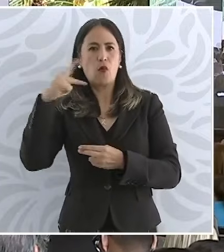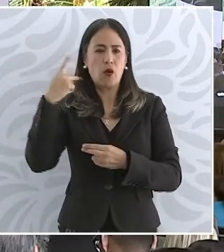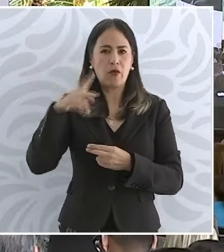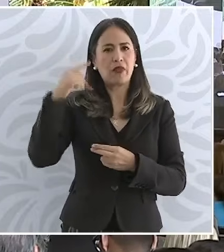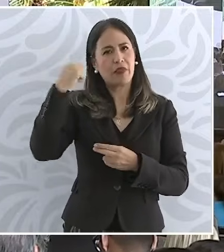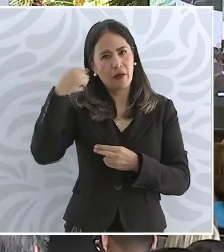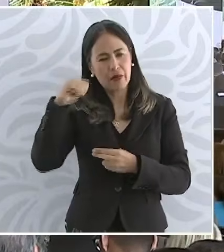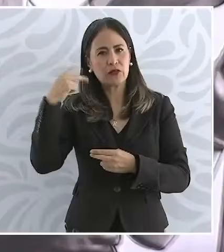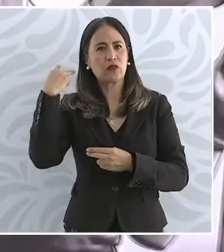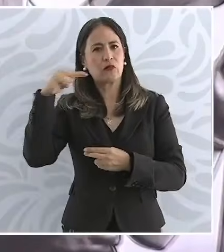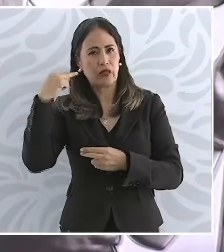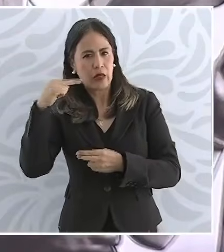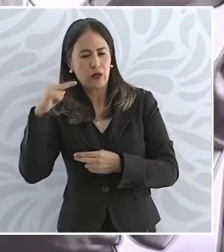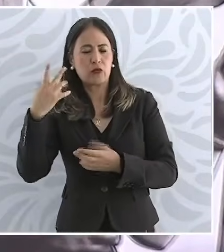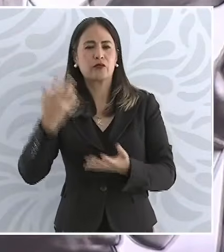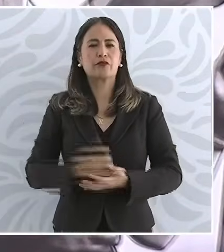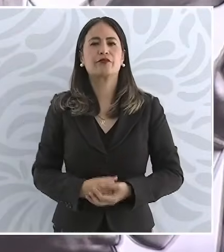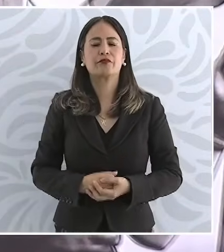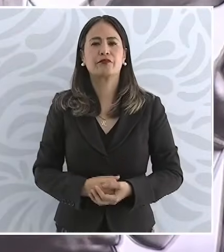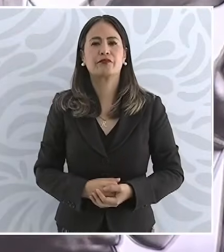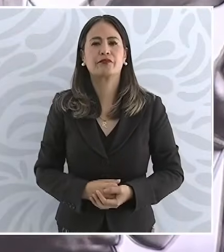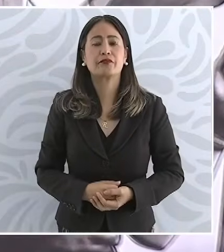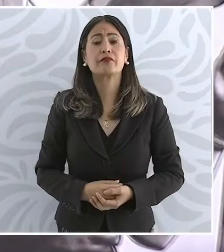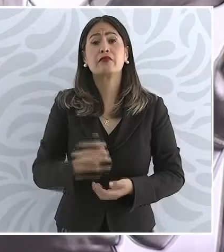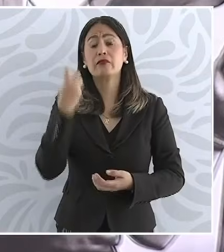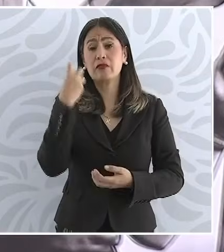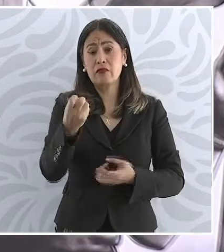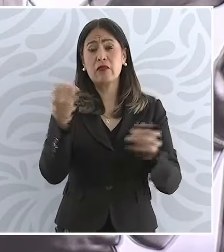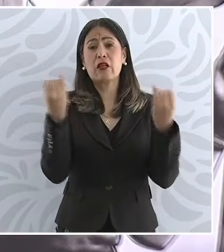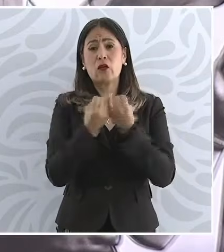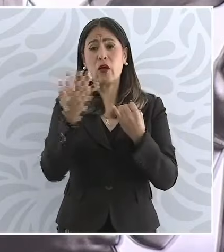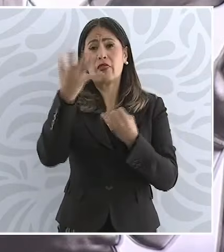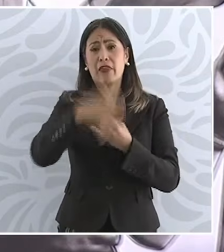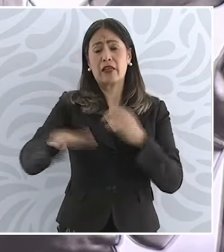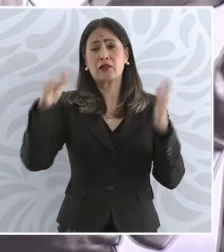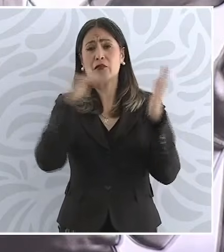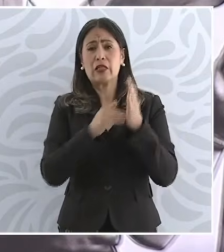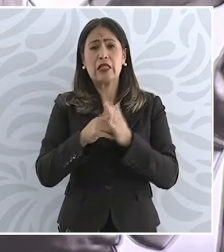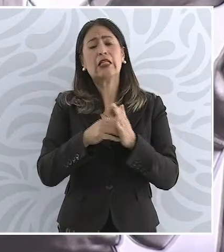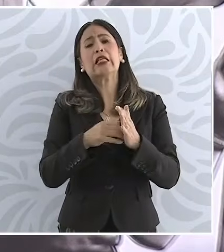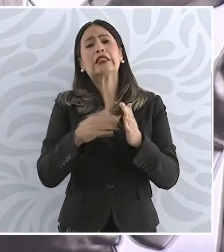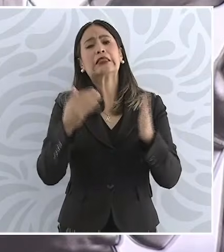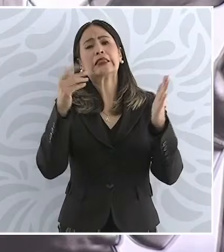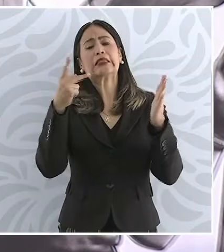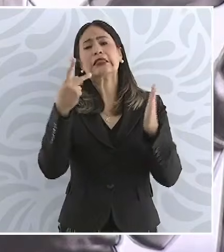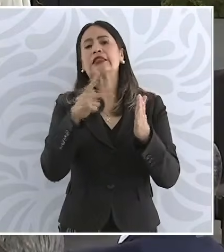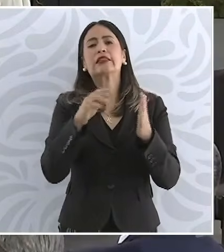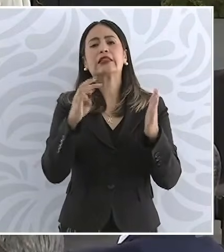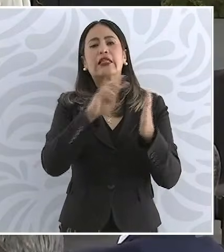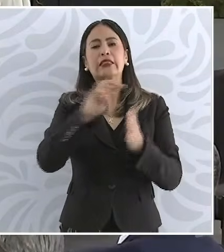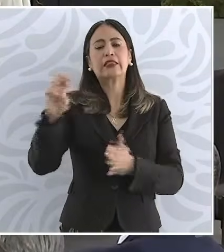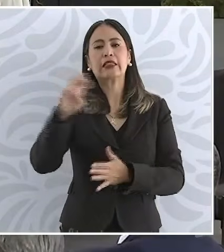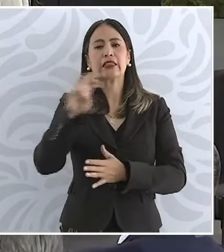y Veracruz a lo anterior se suma la entrega de 10,300 toneladas de asfalto y alrededor de 4.5